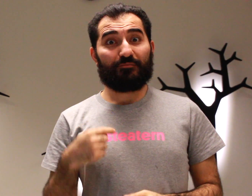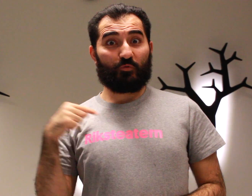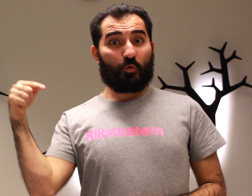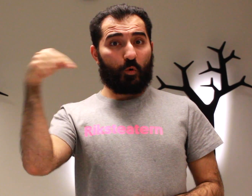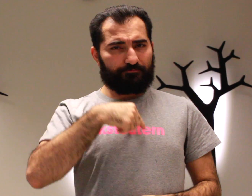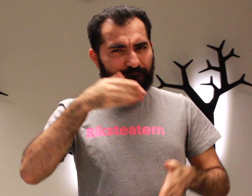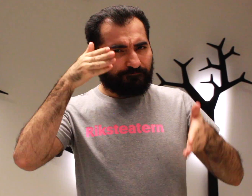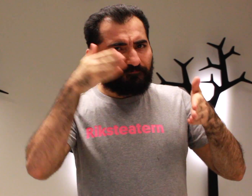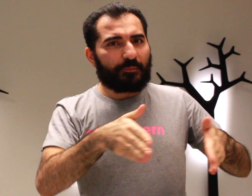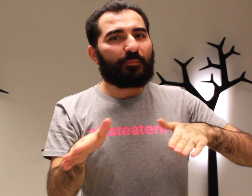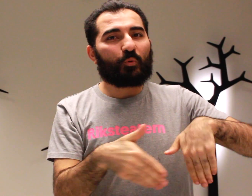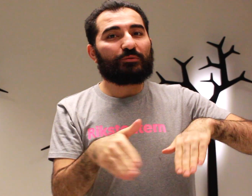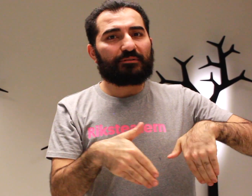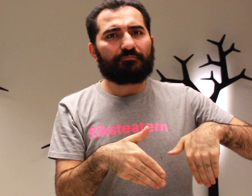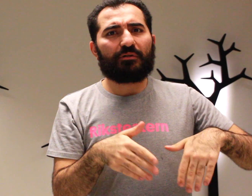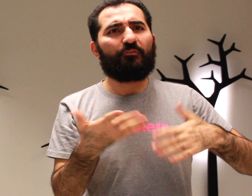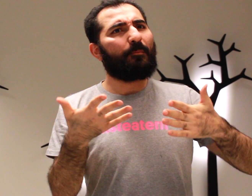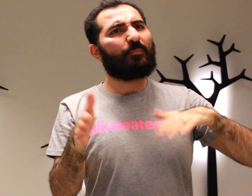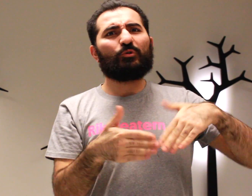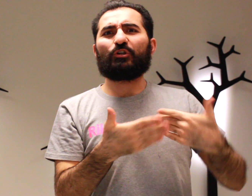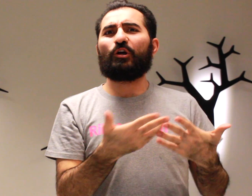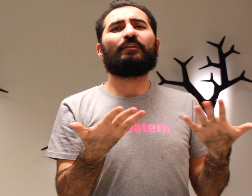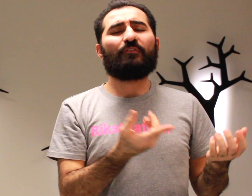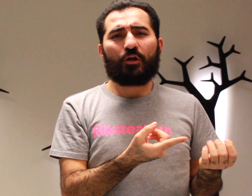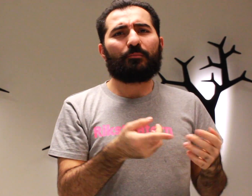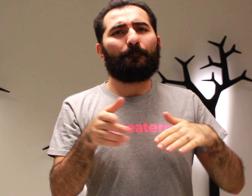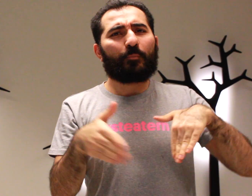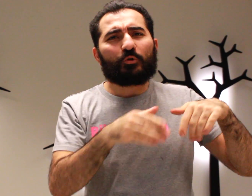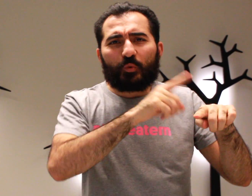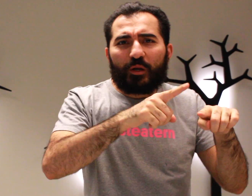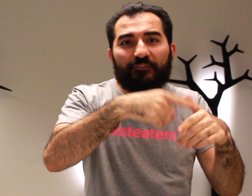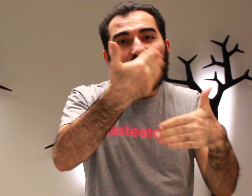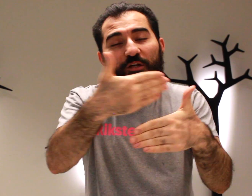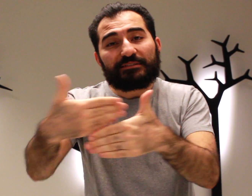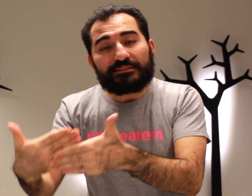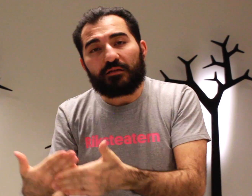I mitt residens utforskar jag producentskapet - vad gör en producent? T.ex. producera föreställningar.